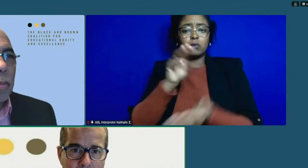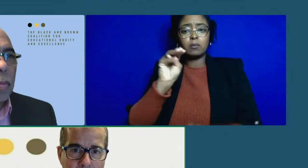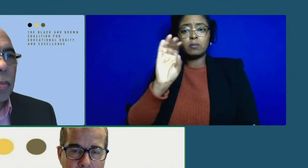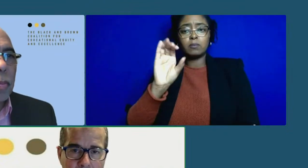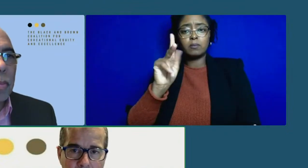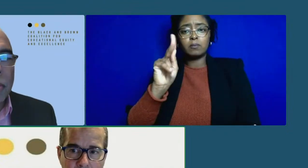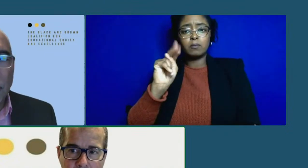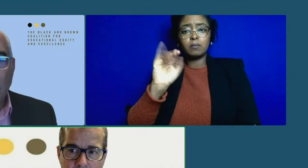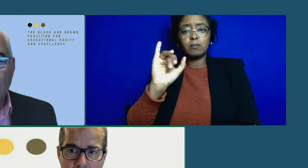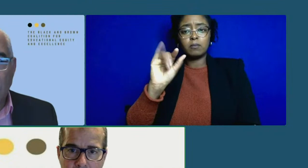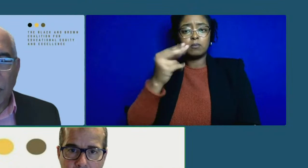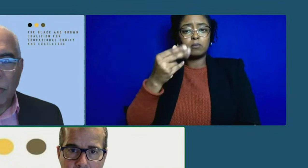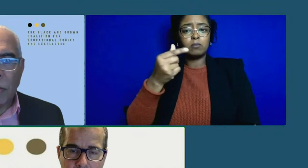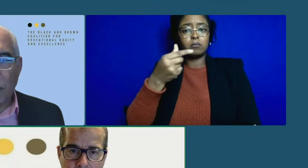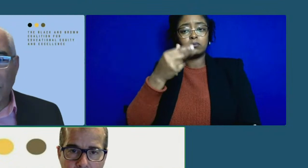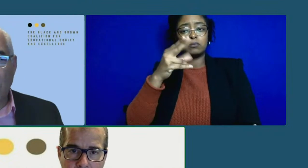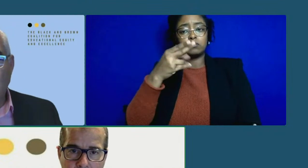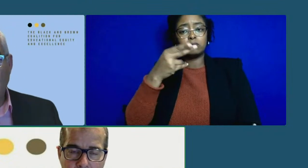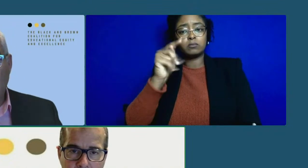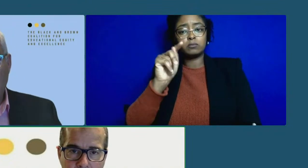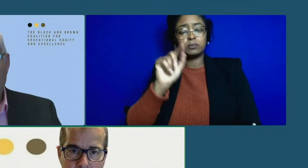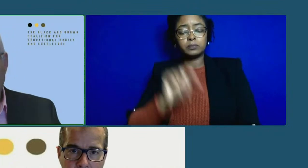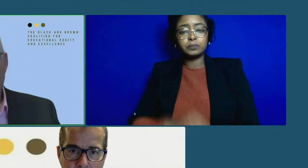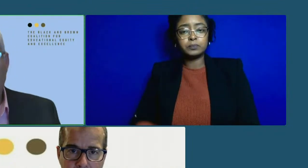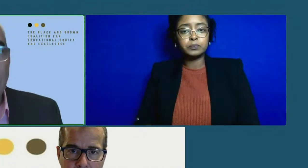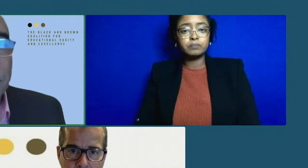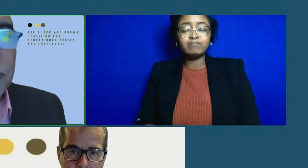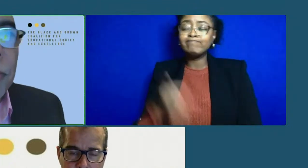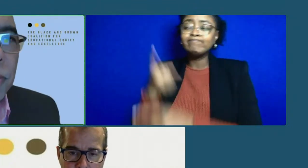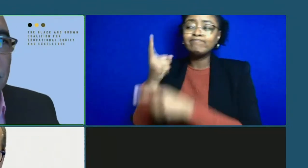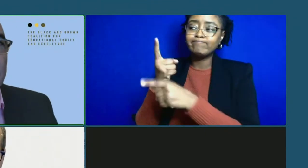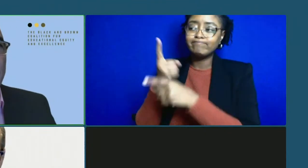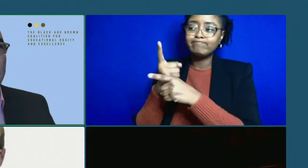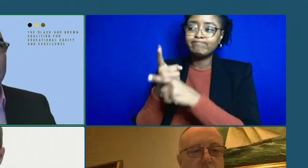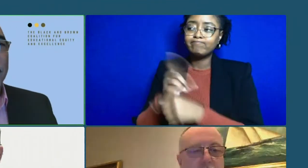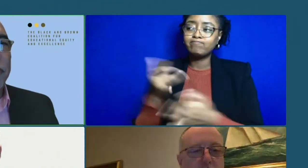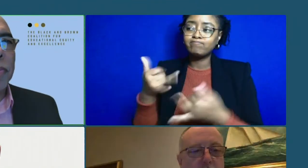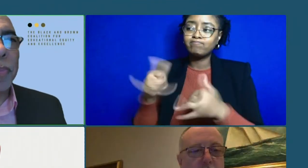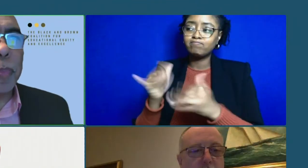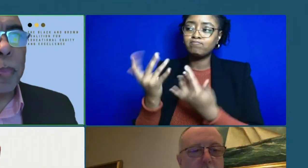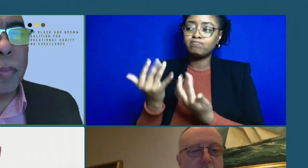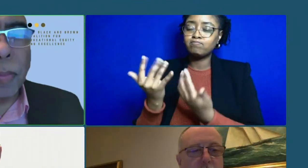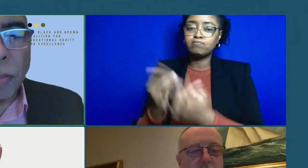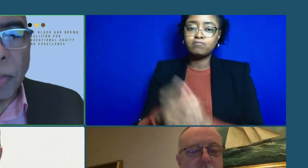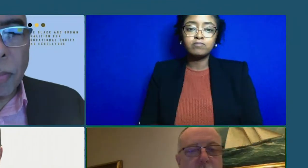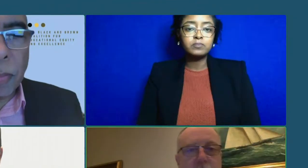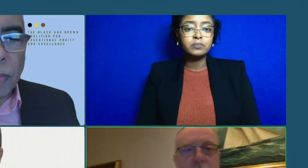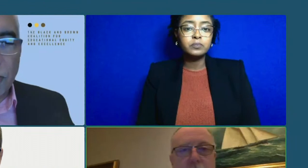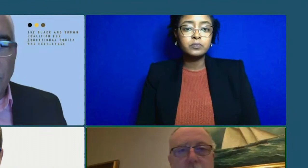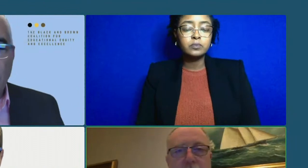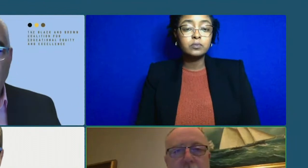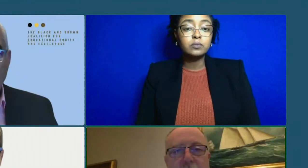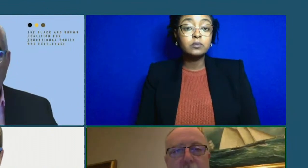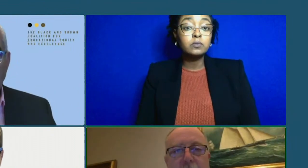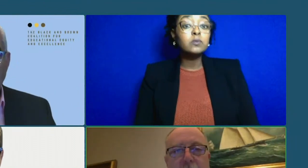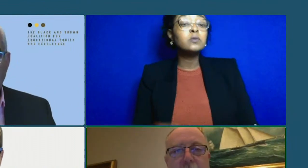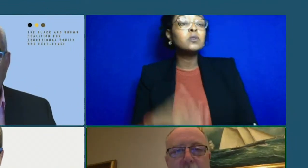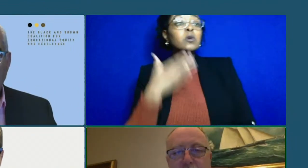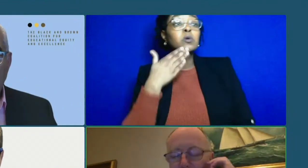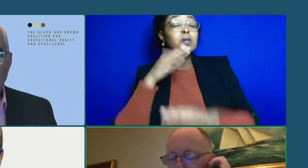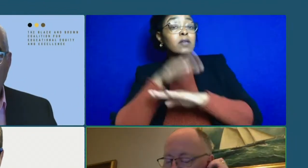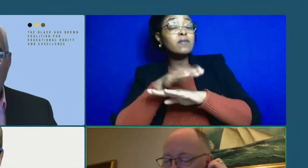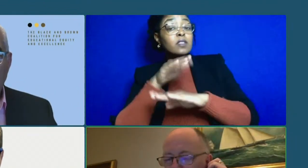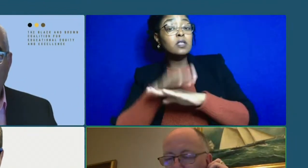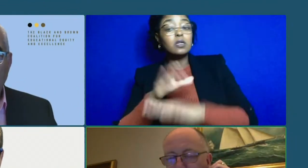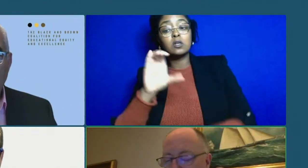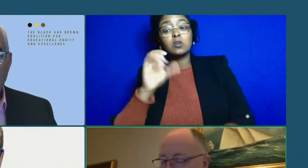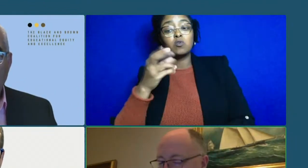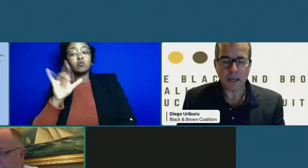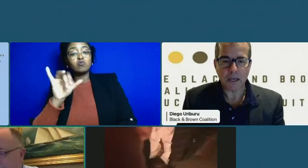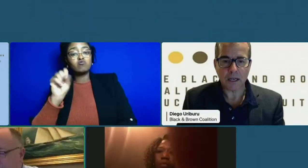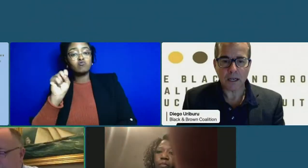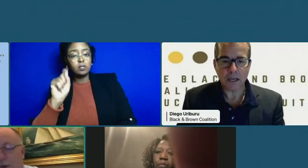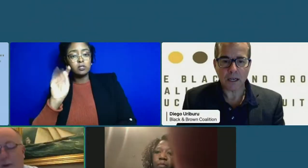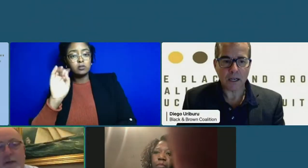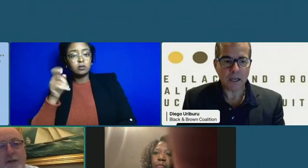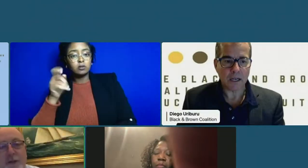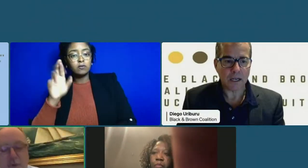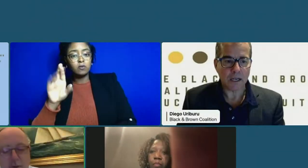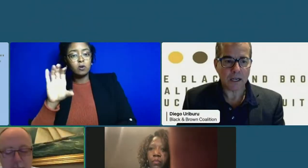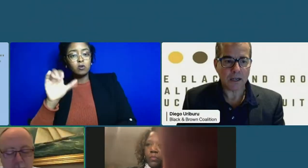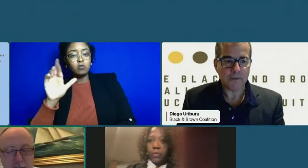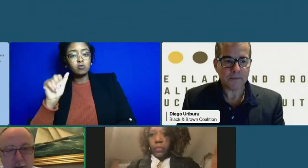Ana sin de Westerwelle y fuerte,